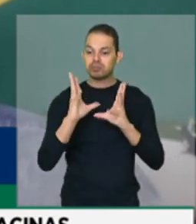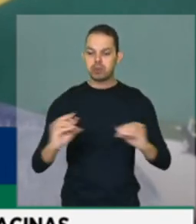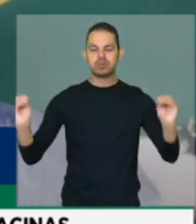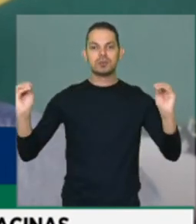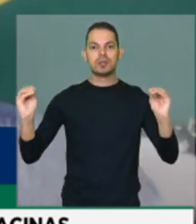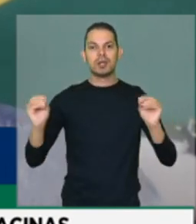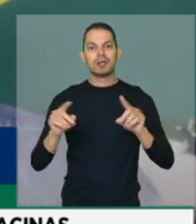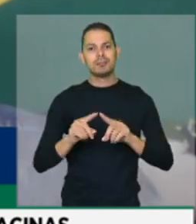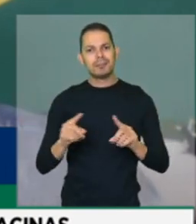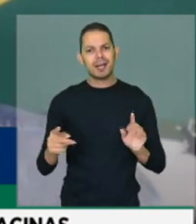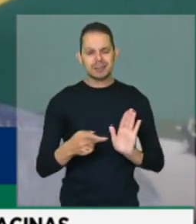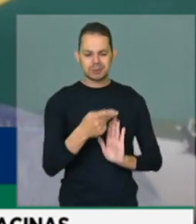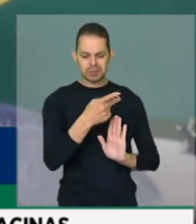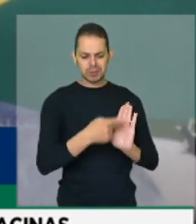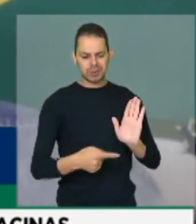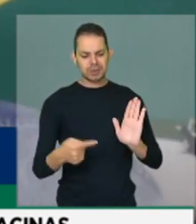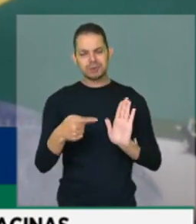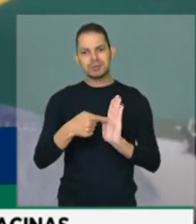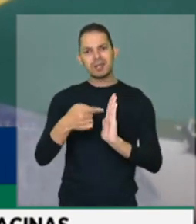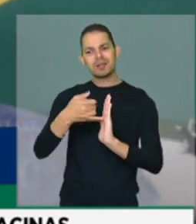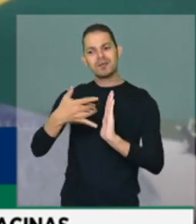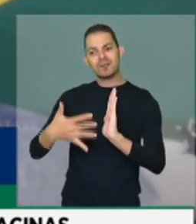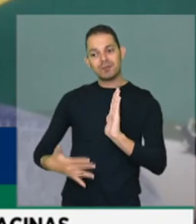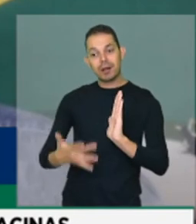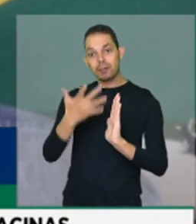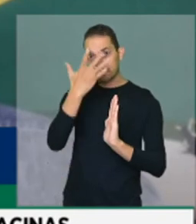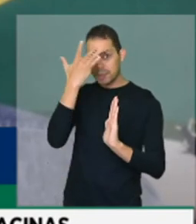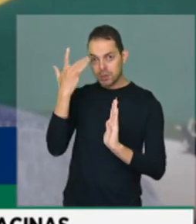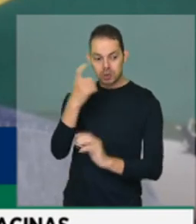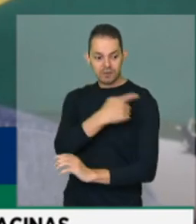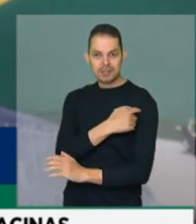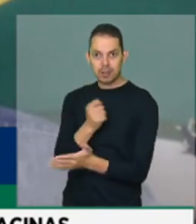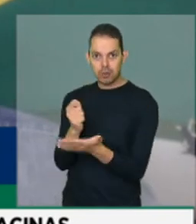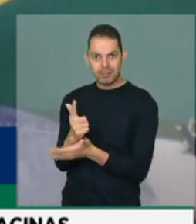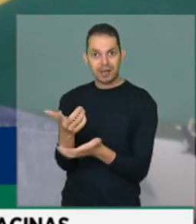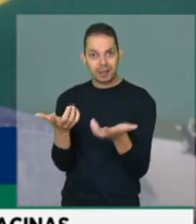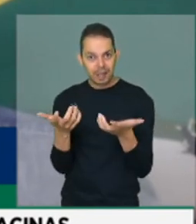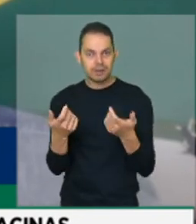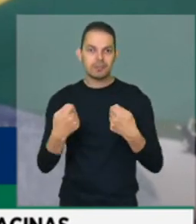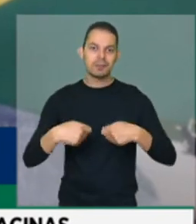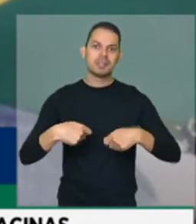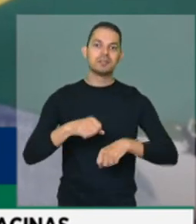BREVE, MAS O PROJETO DIZ EXATAMENTE QUE QUEM QUISER COMPRAR ESSAS VACINAS VAI TER QUE ESPERAR OS GOVERNOS SEREM ATENDIDOS. ENTÃO É UMA COISA